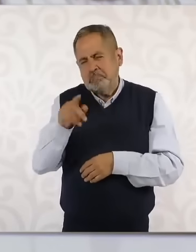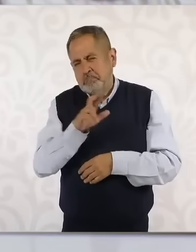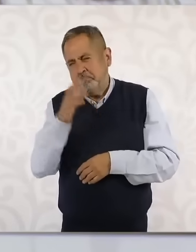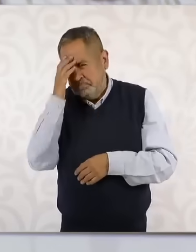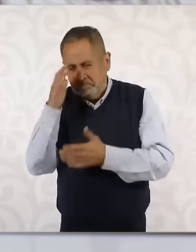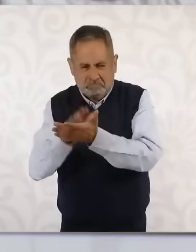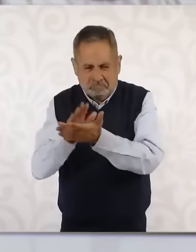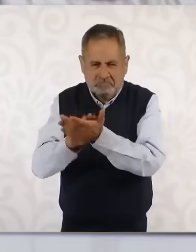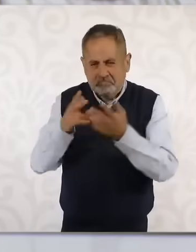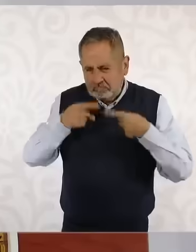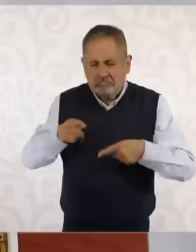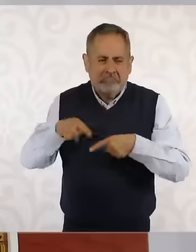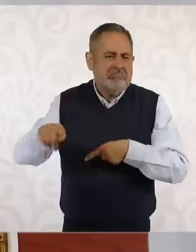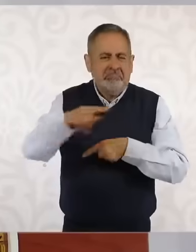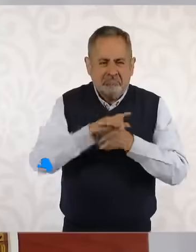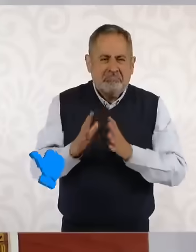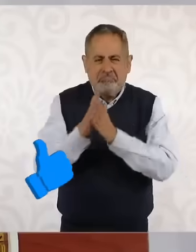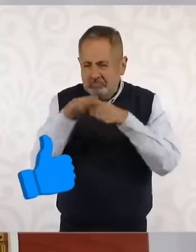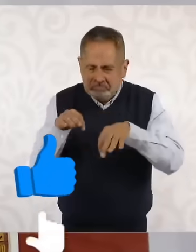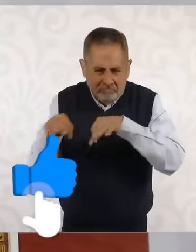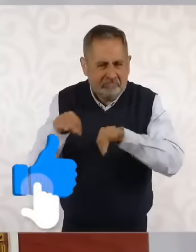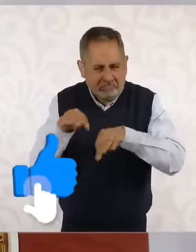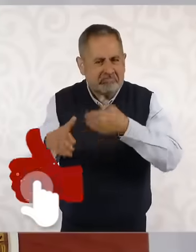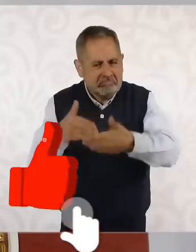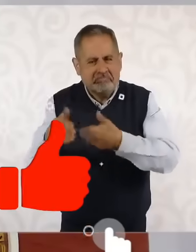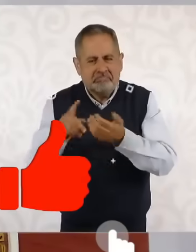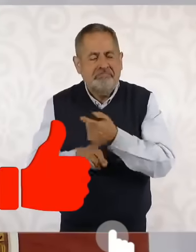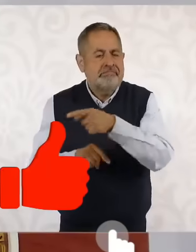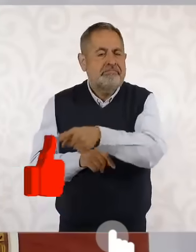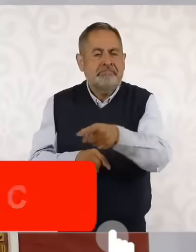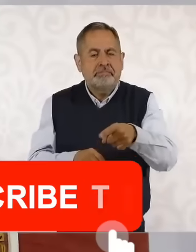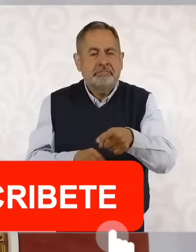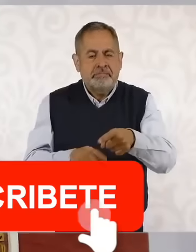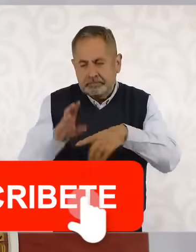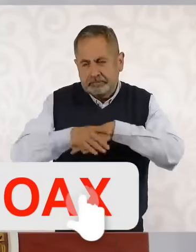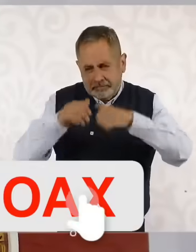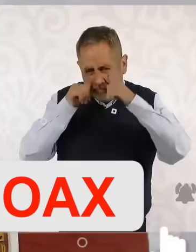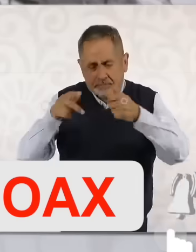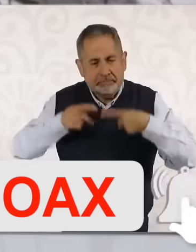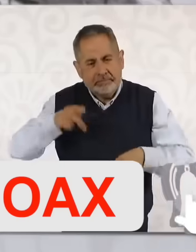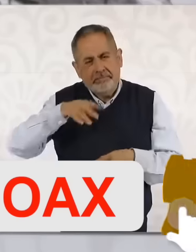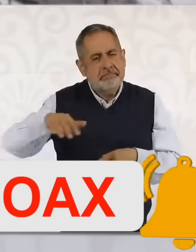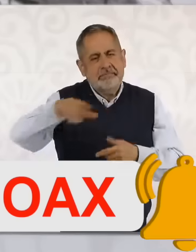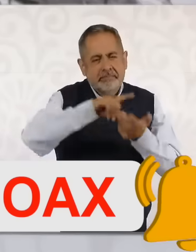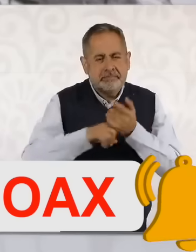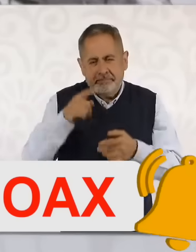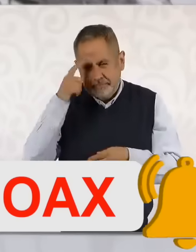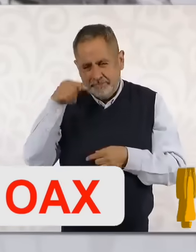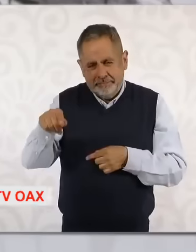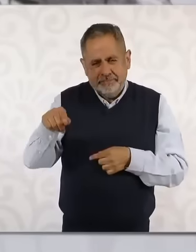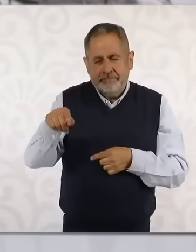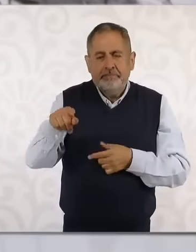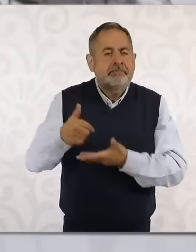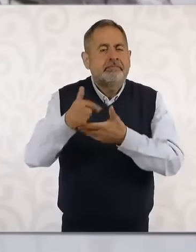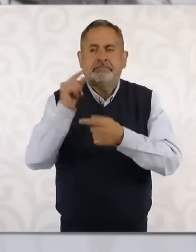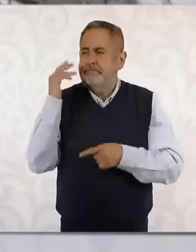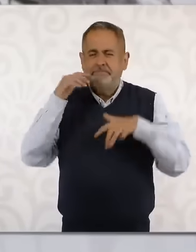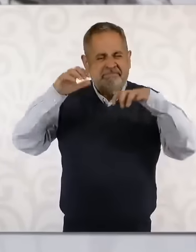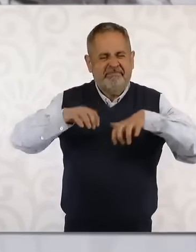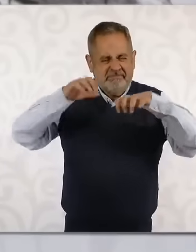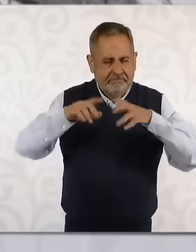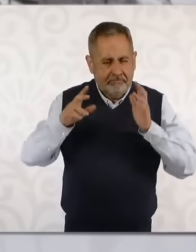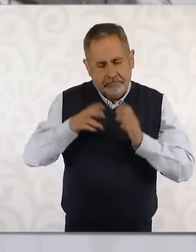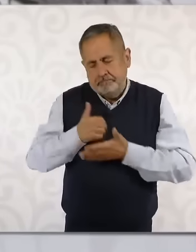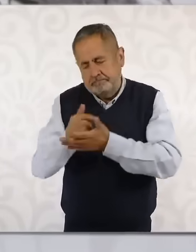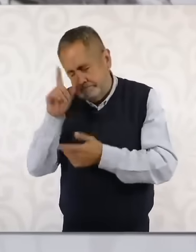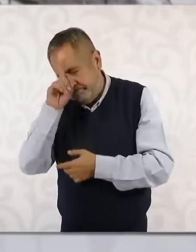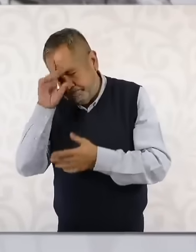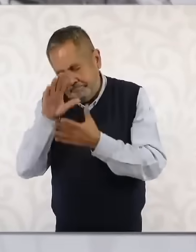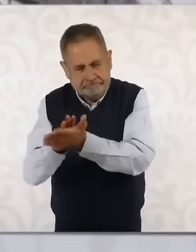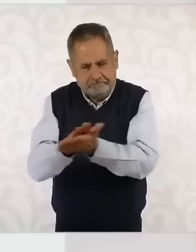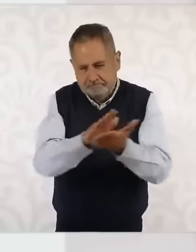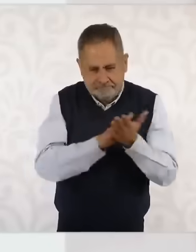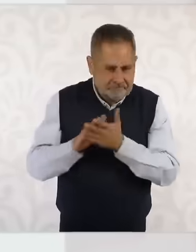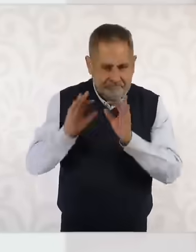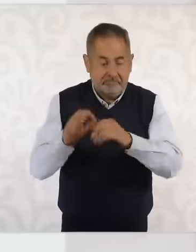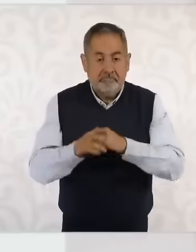todos los que participaron en la labor de atender a la población durante las lluvias de octubre y